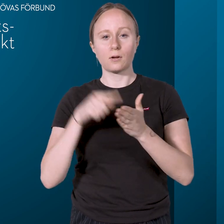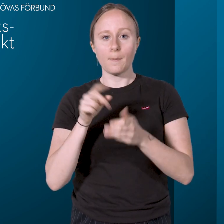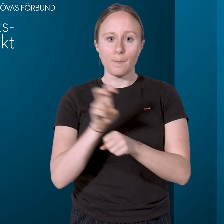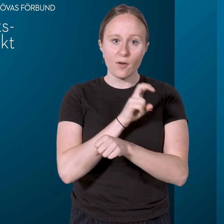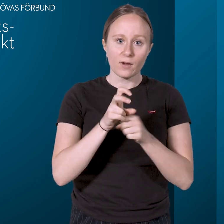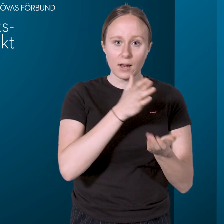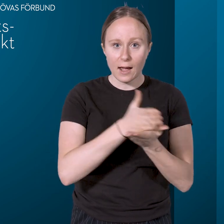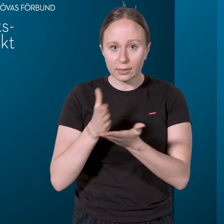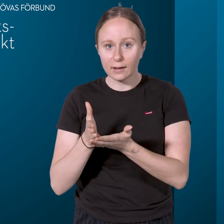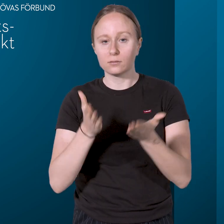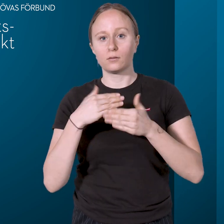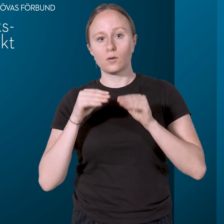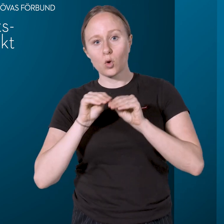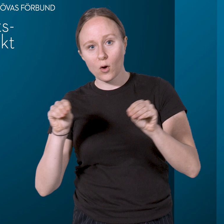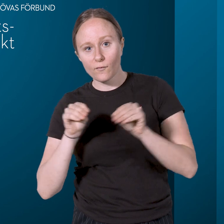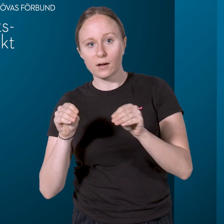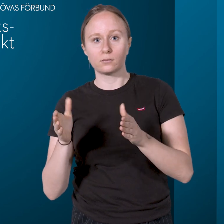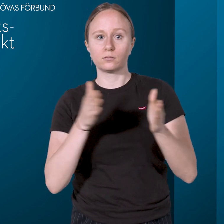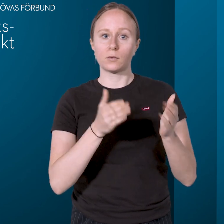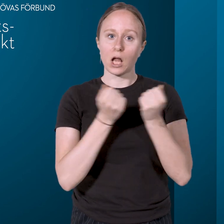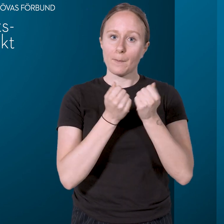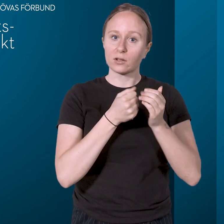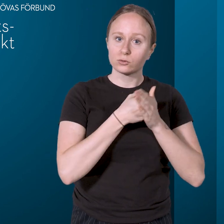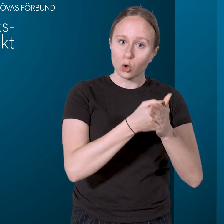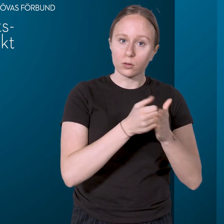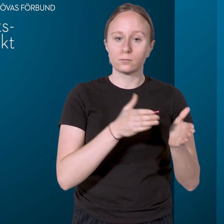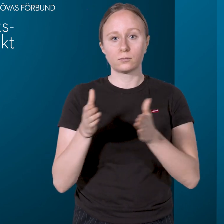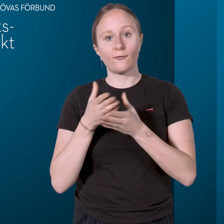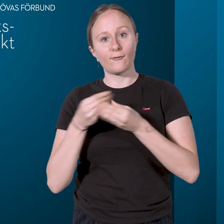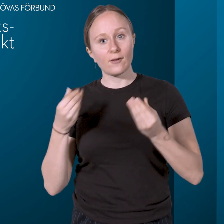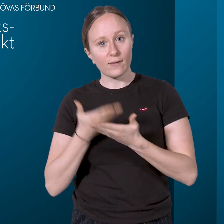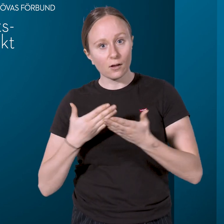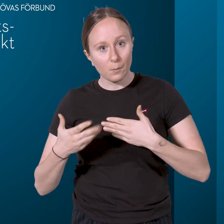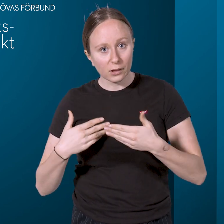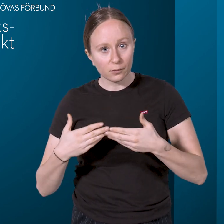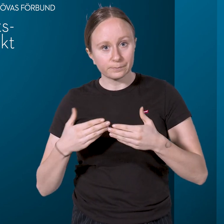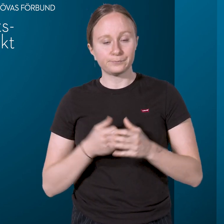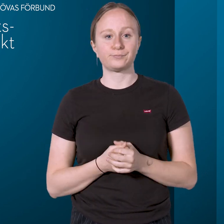såsom bevakning av rättigheter, rådgivning, kamratstöd och frivilligarbete.